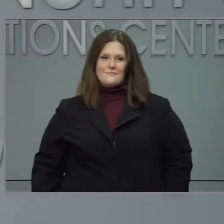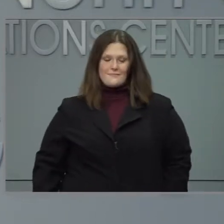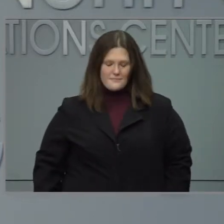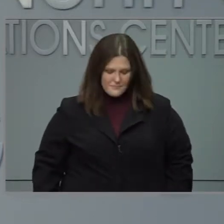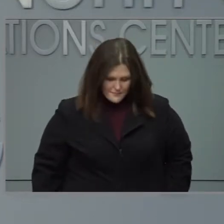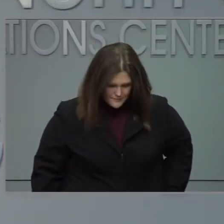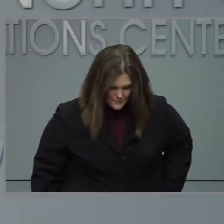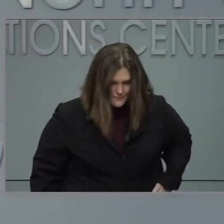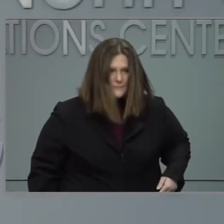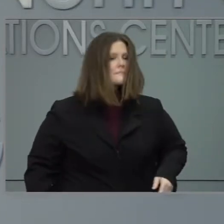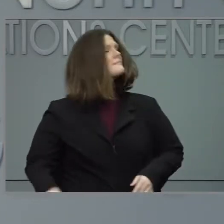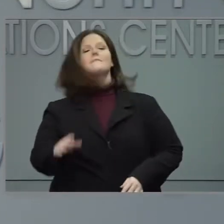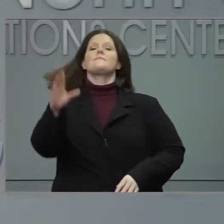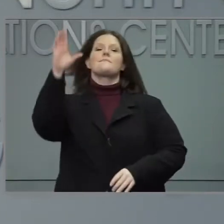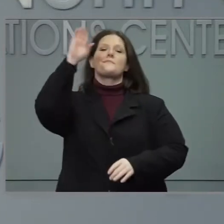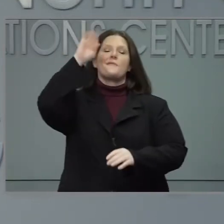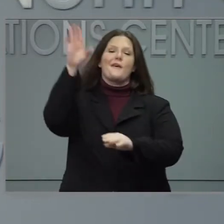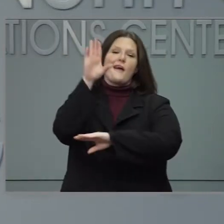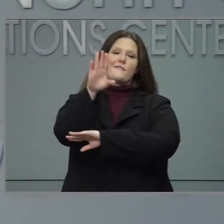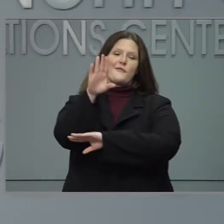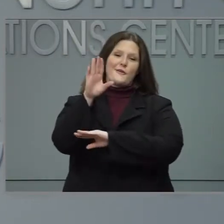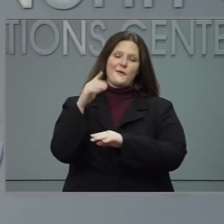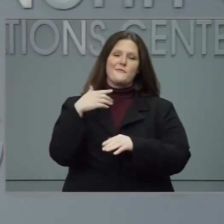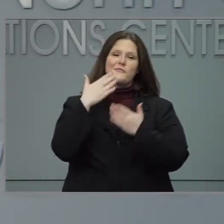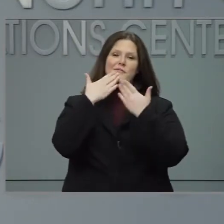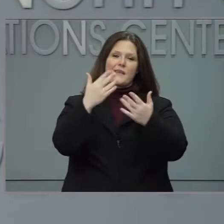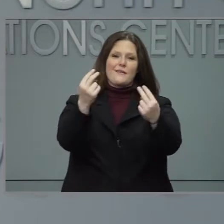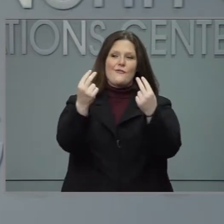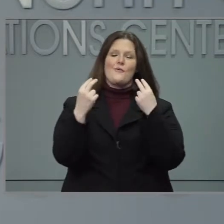Muy buenas tardes. A todos y gracias por estar con nosotros en la actualización de covid